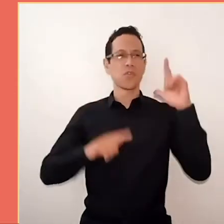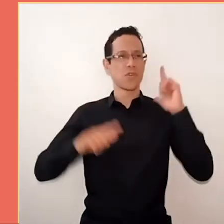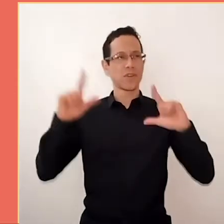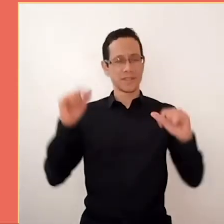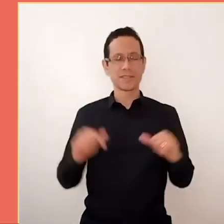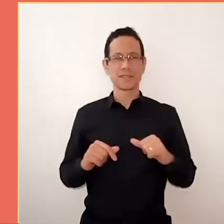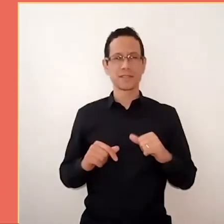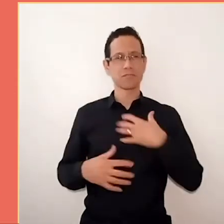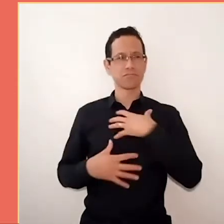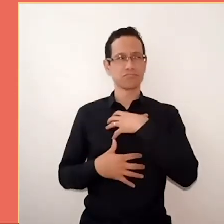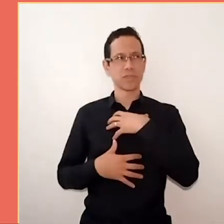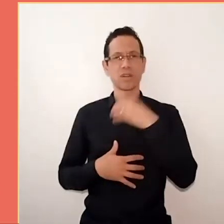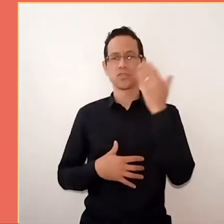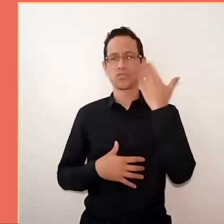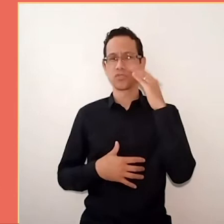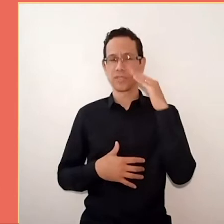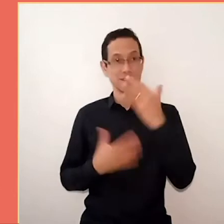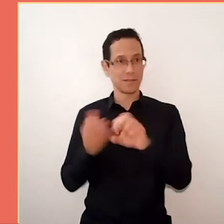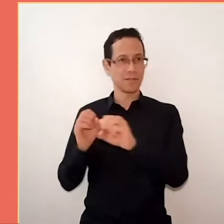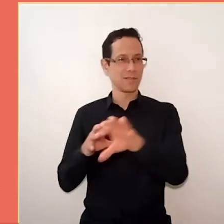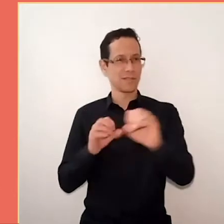Eu acho que uma educação libertadora, ela também considera